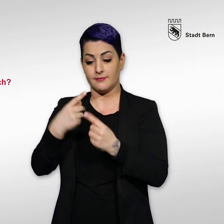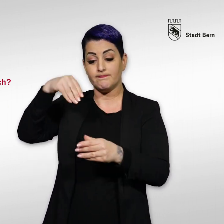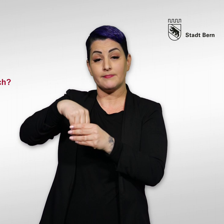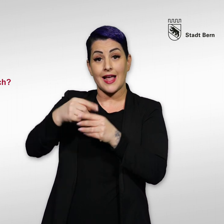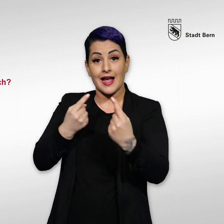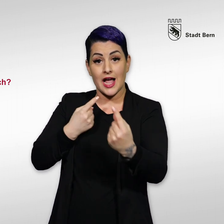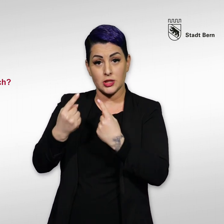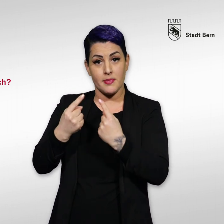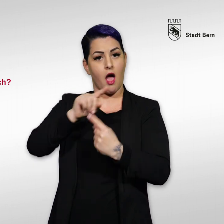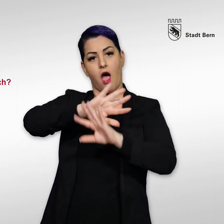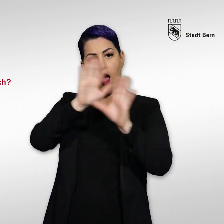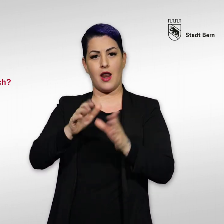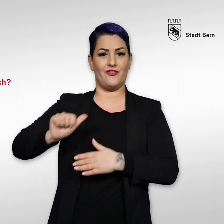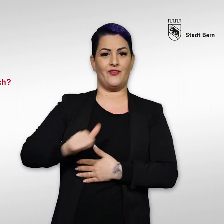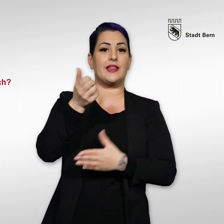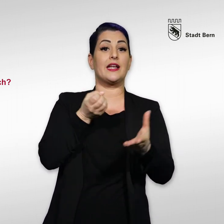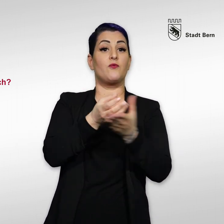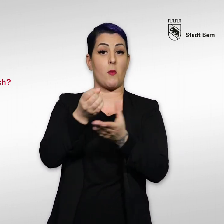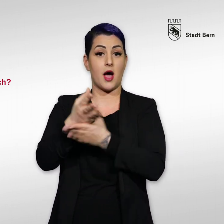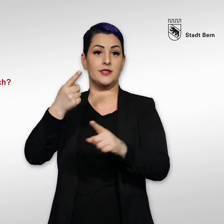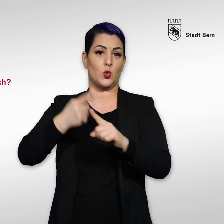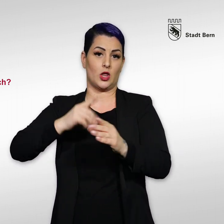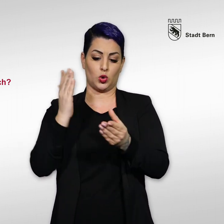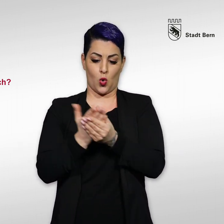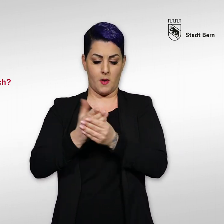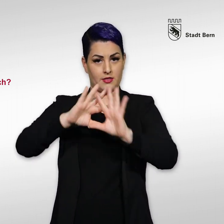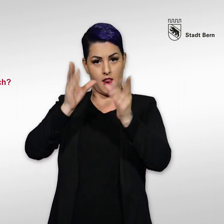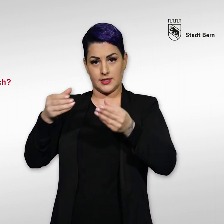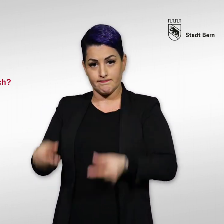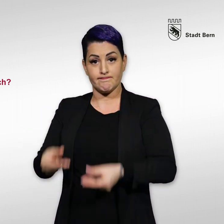Im Gespräch erhalten Sie alle wichtigen Informationen und Dokumente.